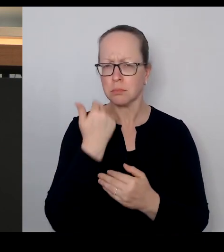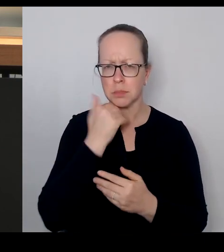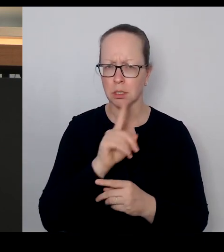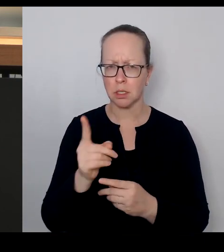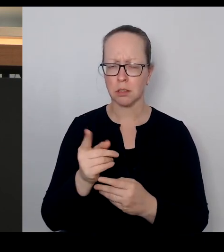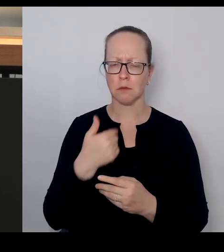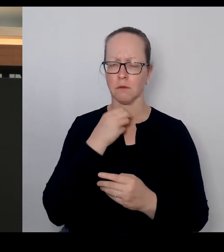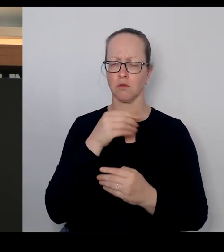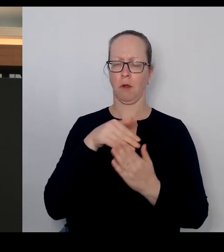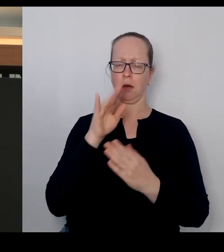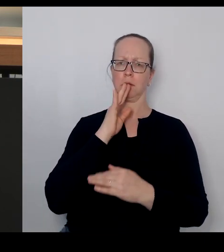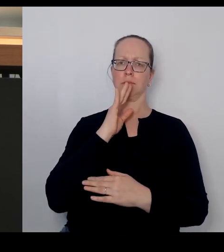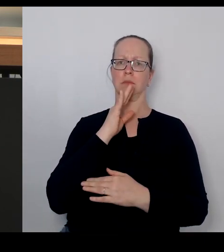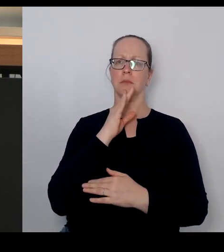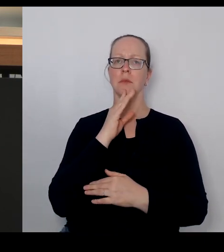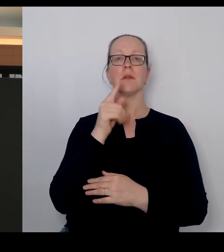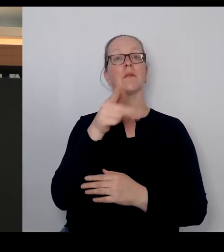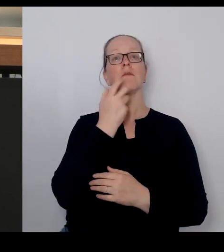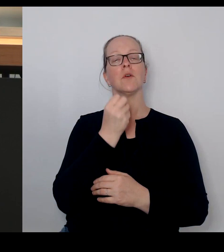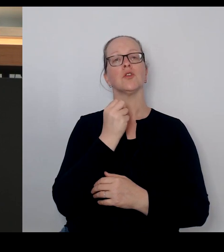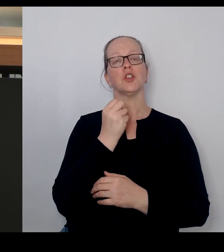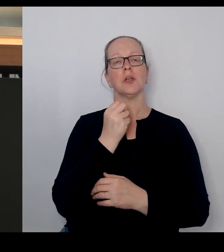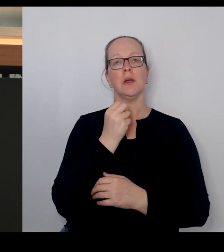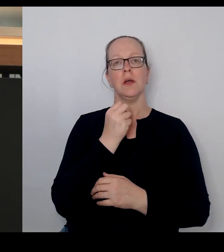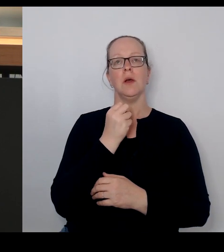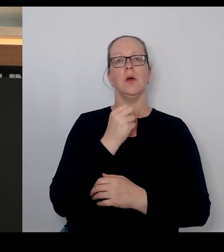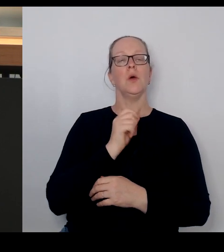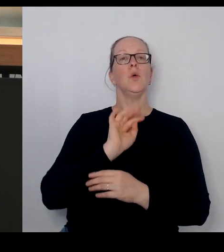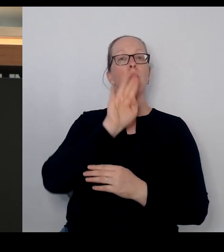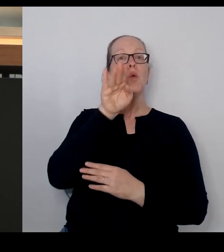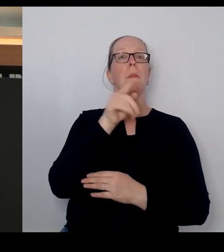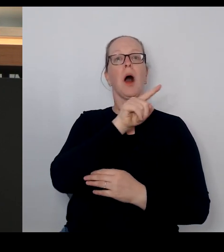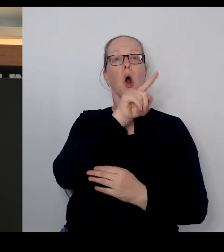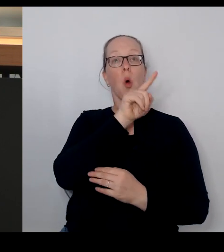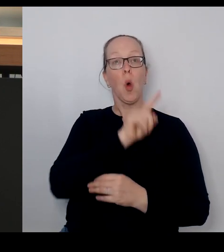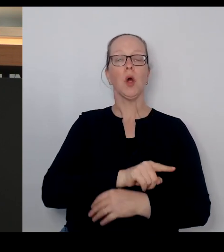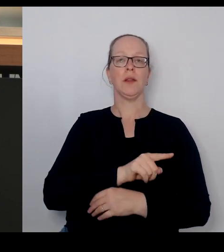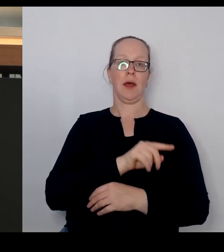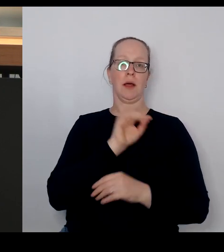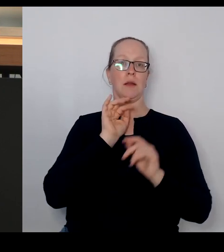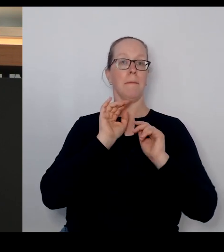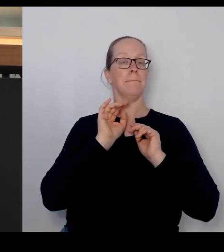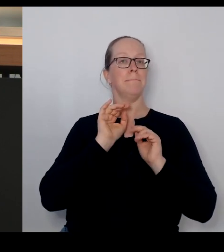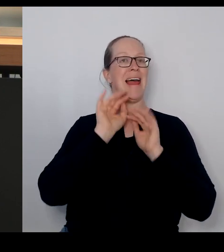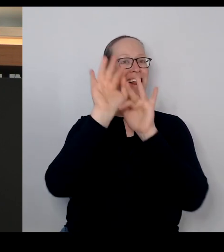in die Schulen, obwohl keine Beschwerdelage da ist. Und ein funktionierendes System sollte man auch